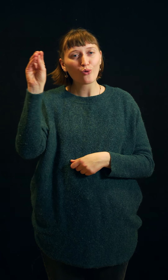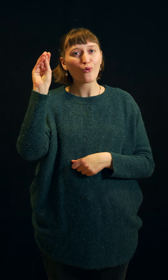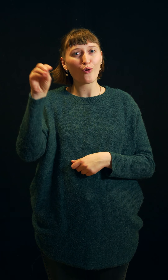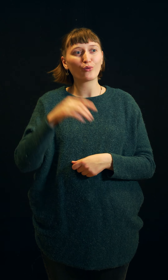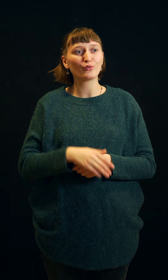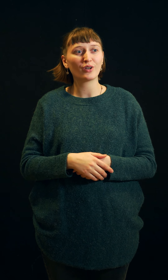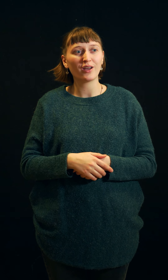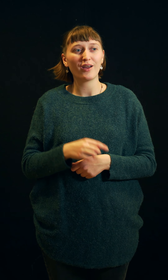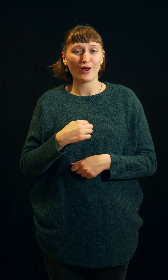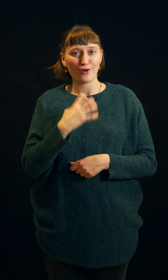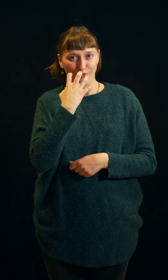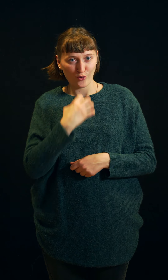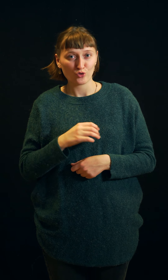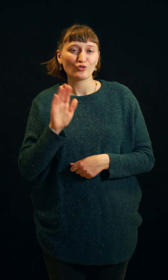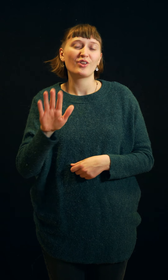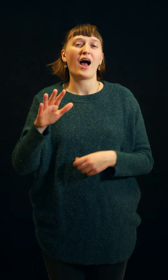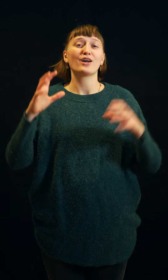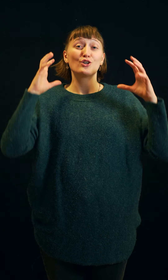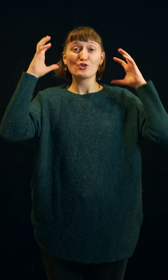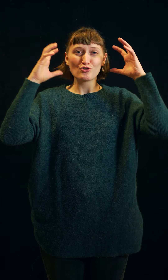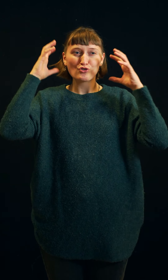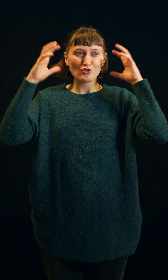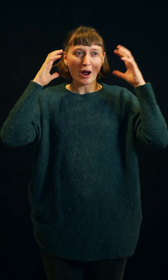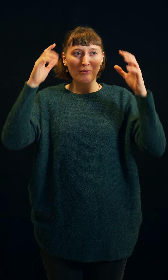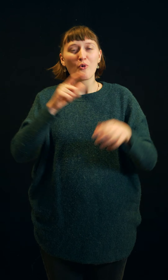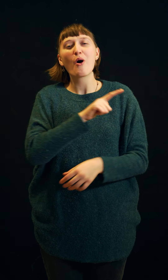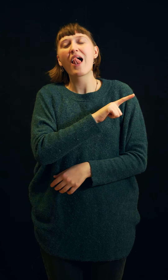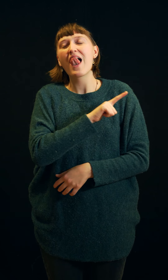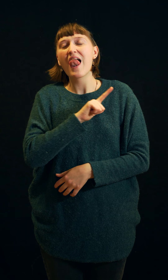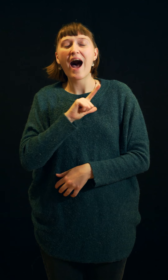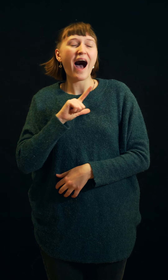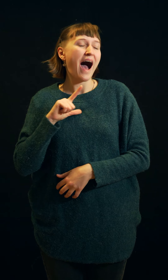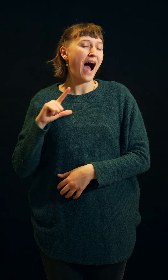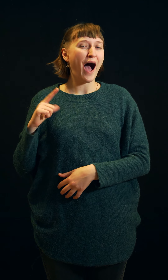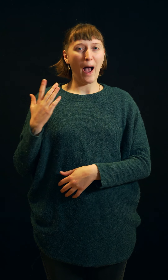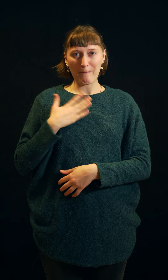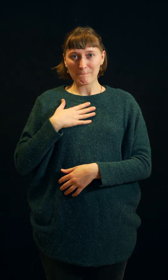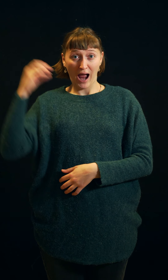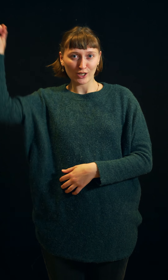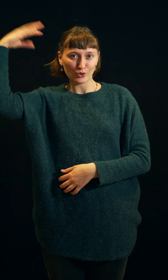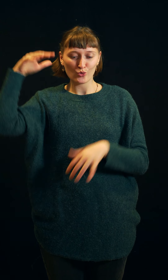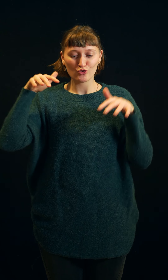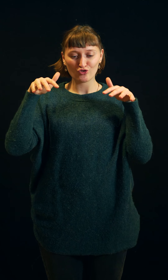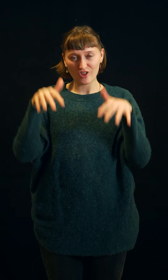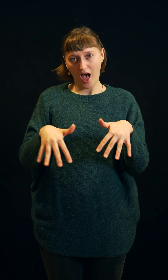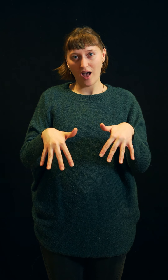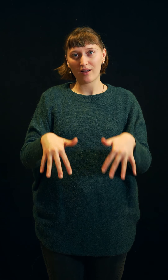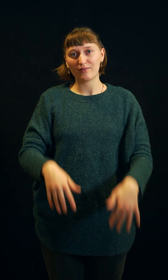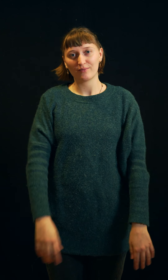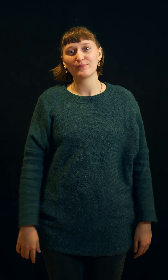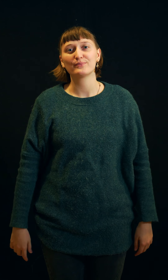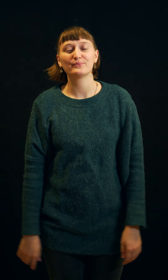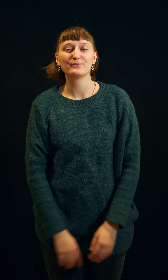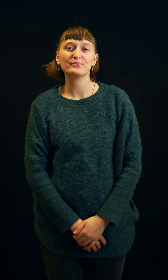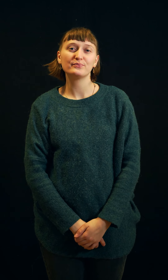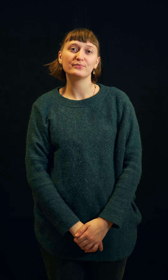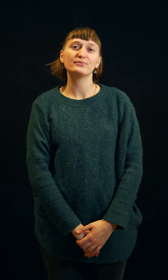und, was die Zukunft angeht, dass dein Shampoo, noch ein bisschen länger, unter meiner Dusche steht.